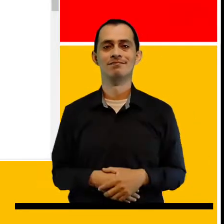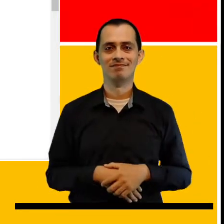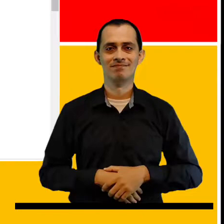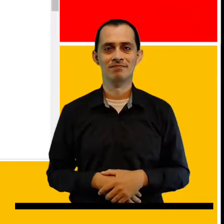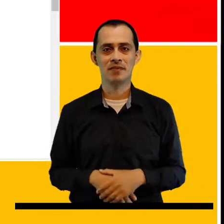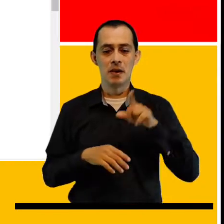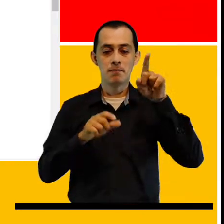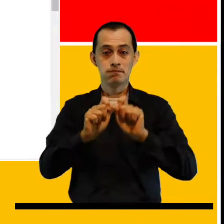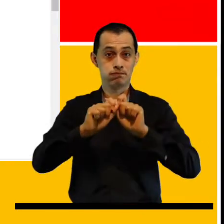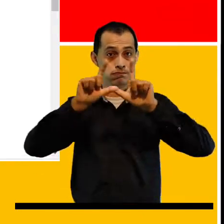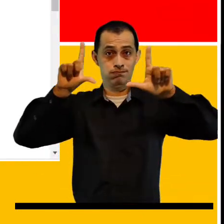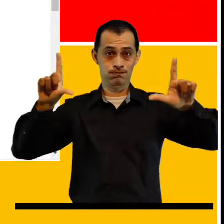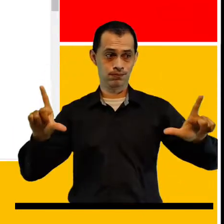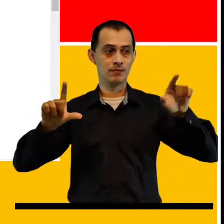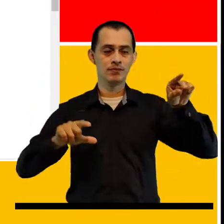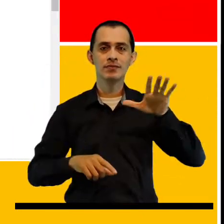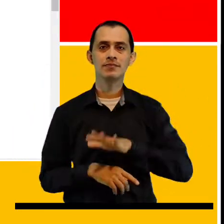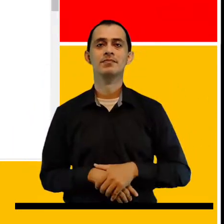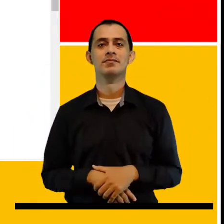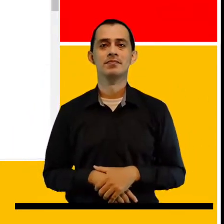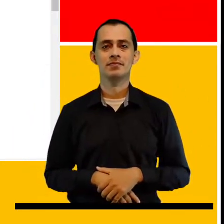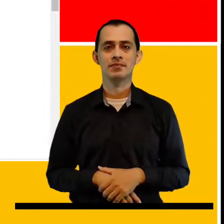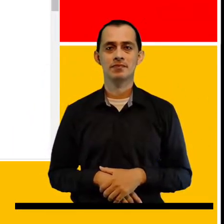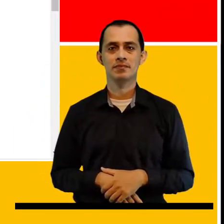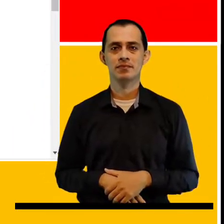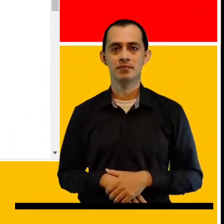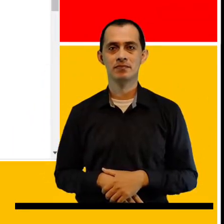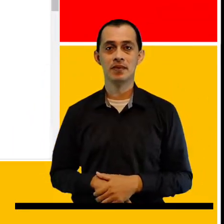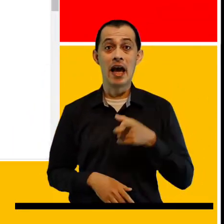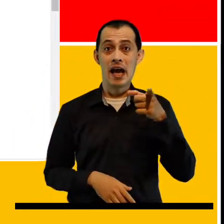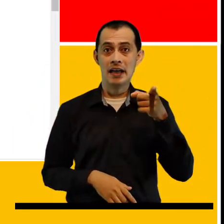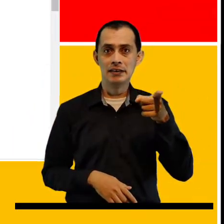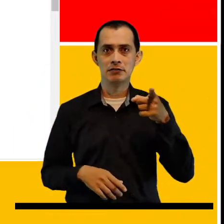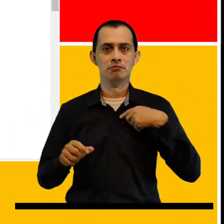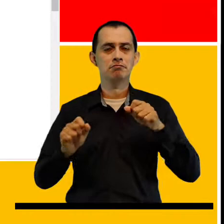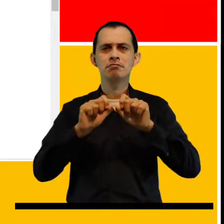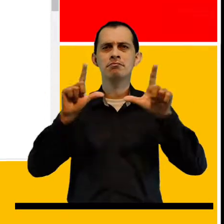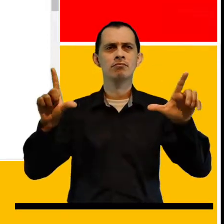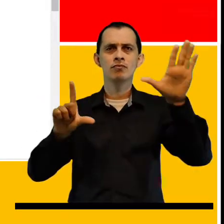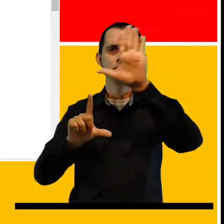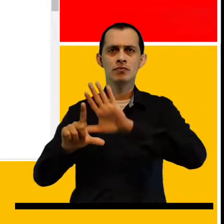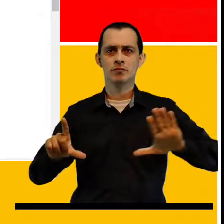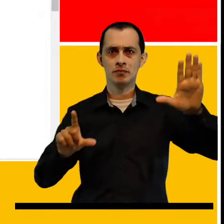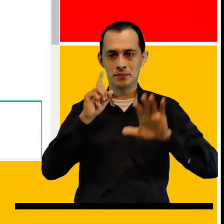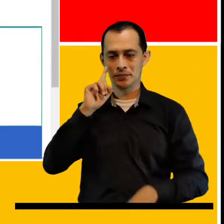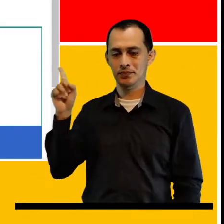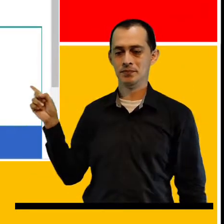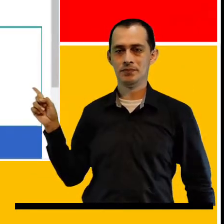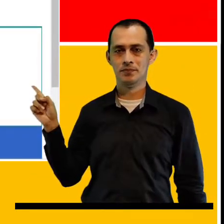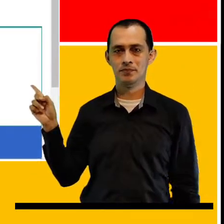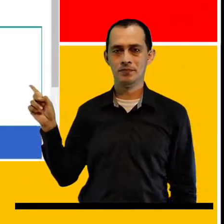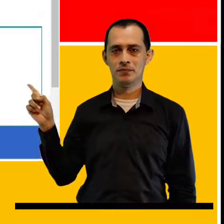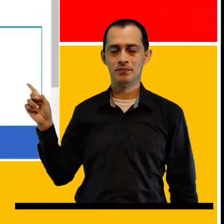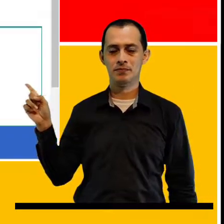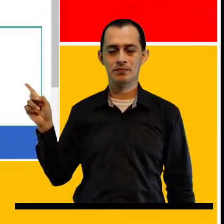posteriormente ingresamos y así se despliega esta imagen, luego entramos en la opción